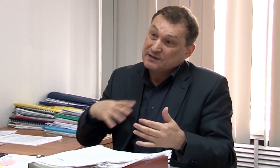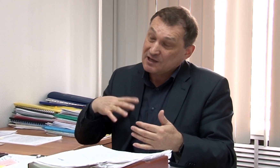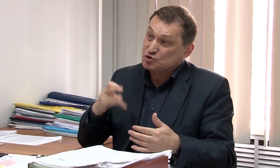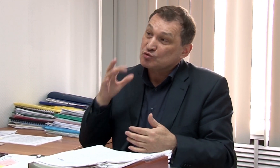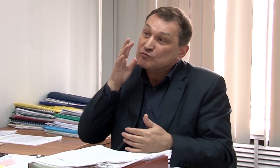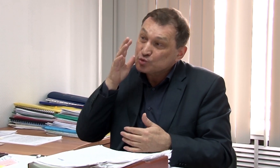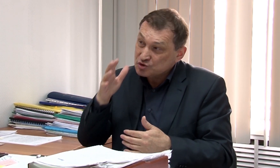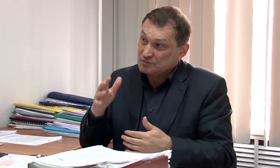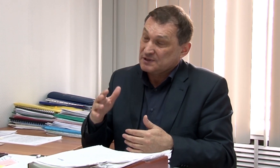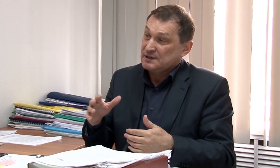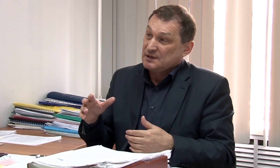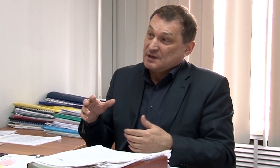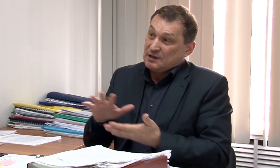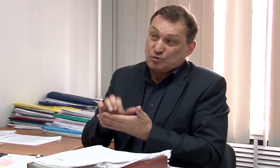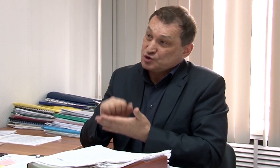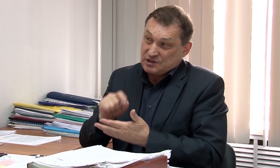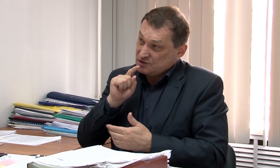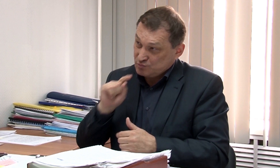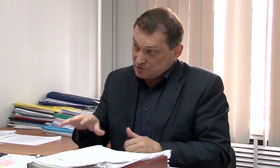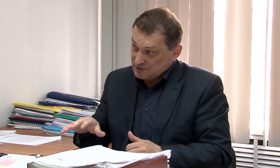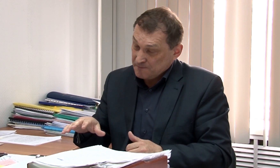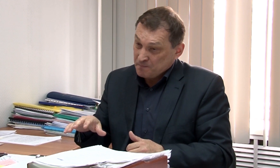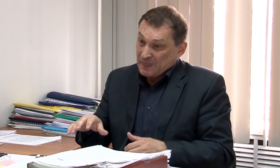Надеемся, что в будущем нарушений не предвидится.